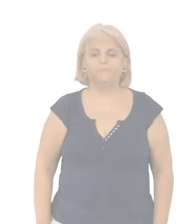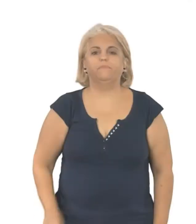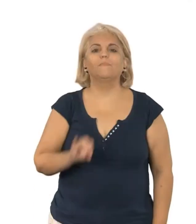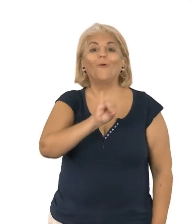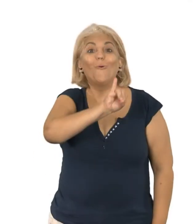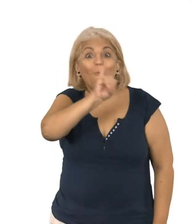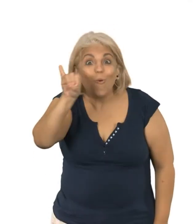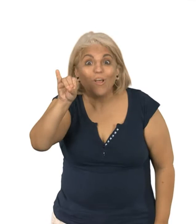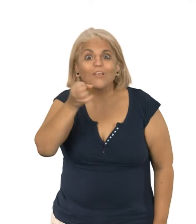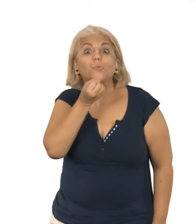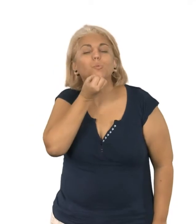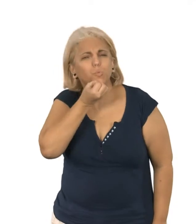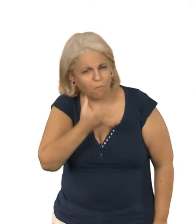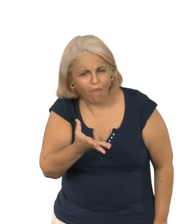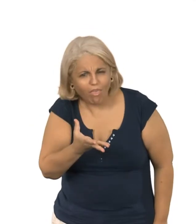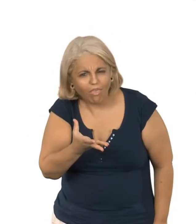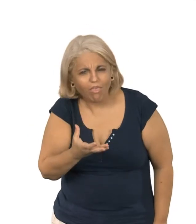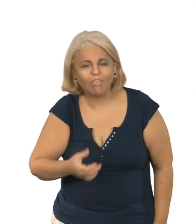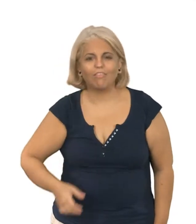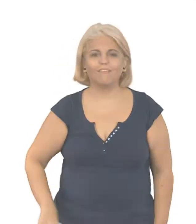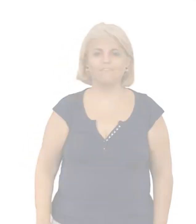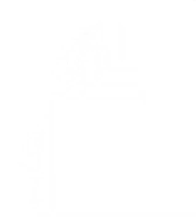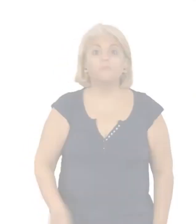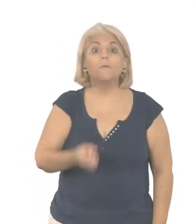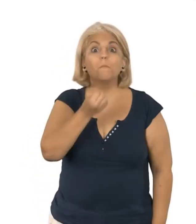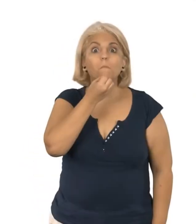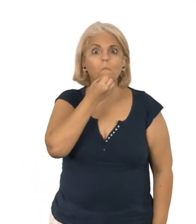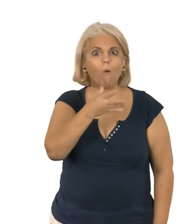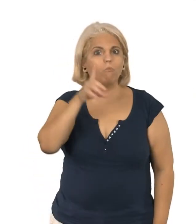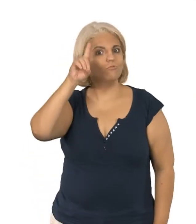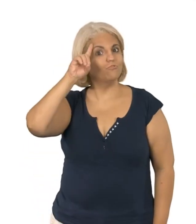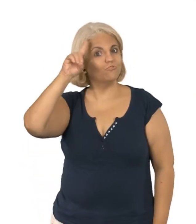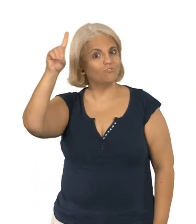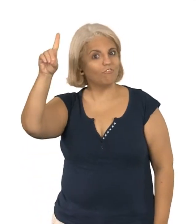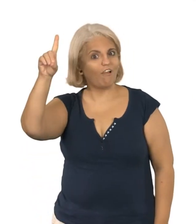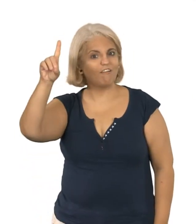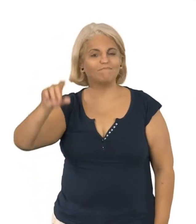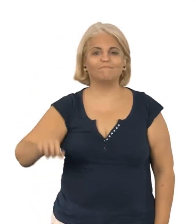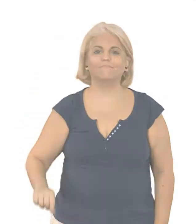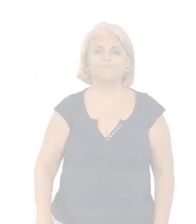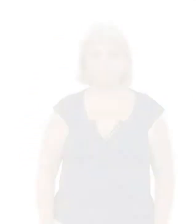Oi, tudo bem? Bom dia!